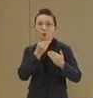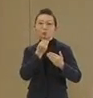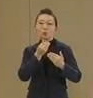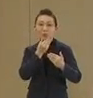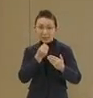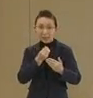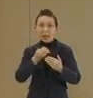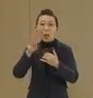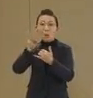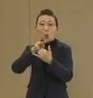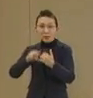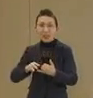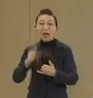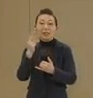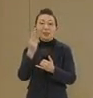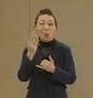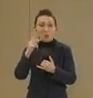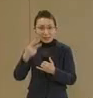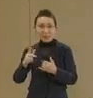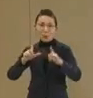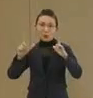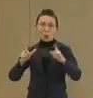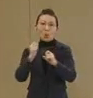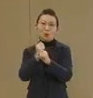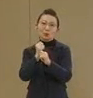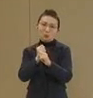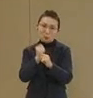東京をつくることに 充てるべきです